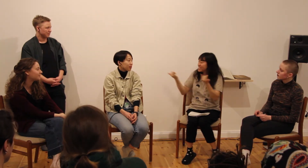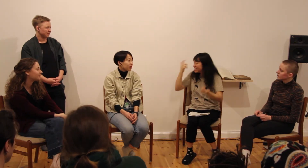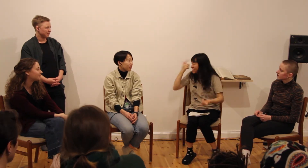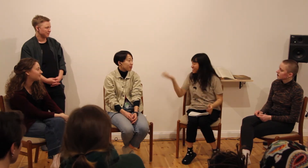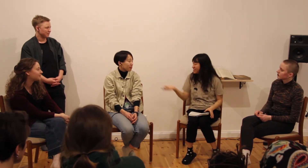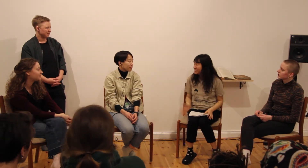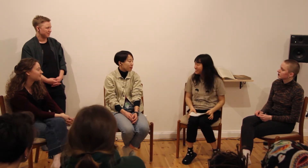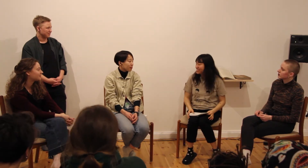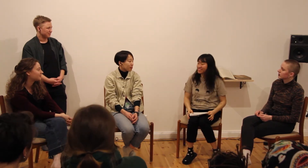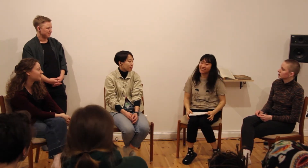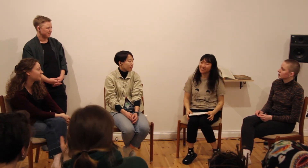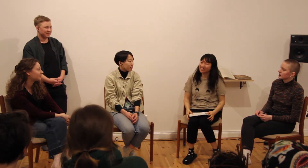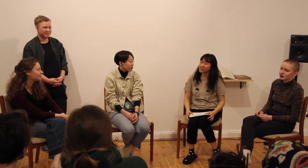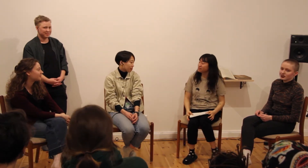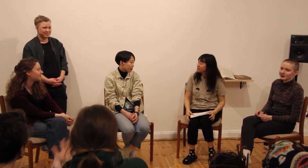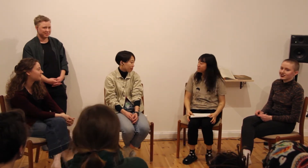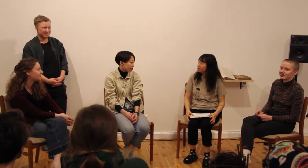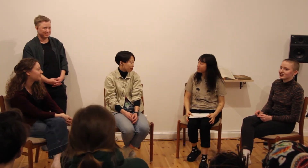… ich weiß nicht… möchtest du vielleicht einfach etwas dazu sagen,